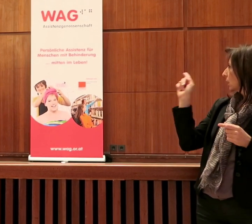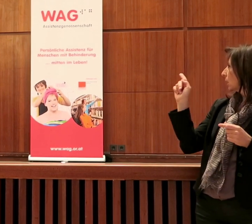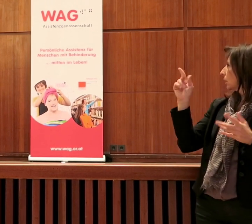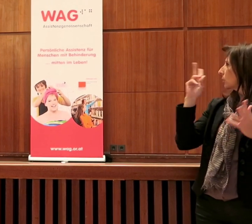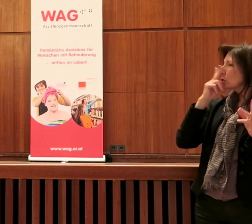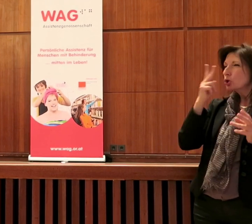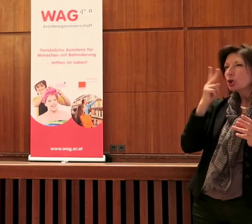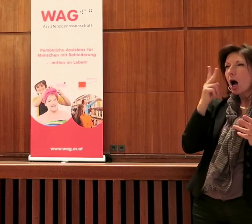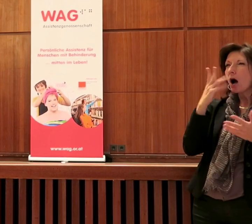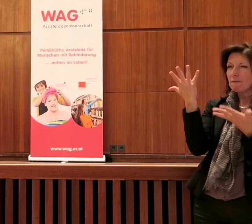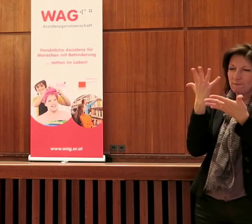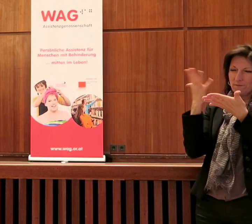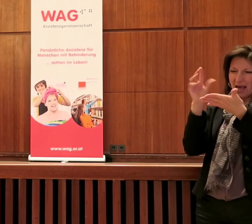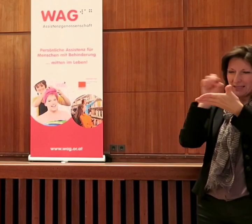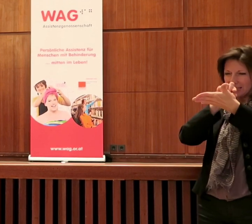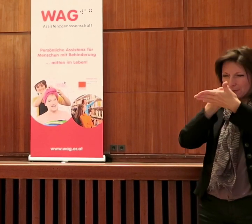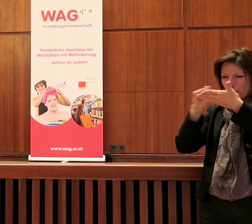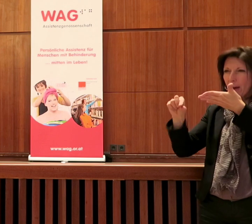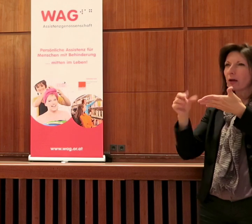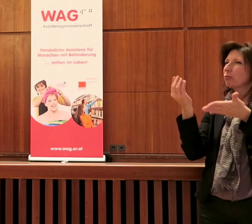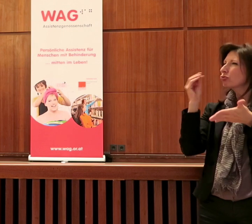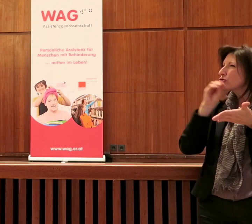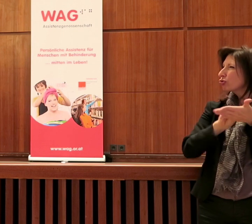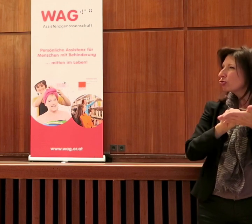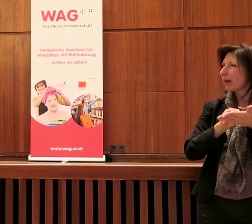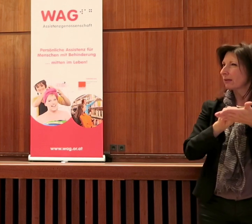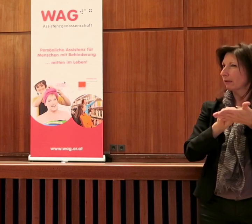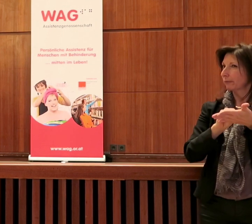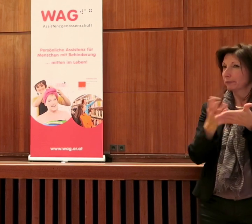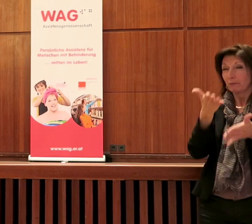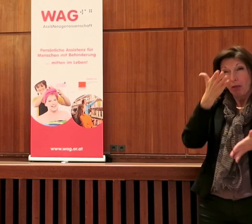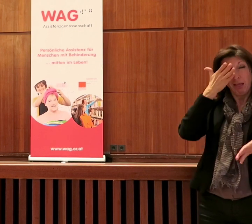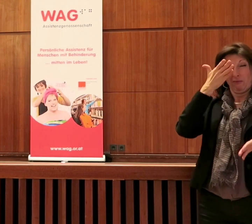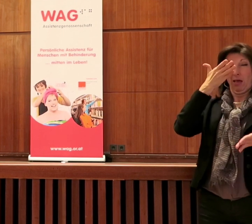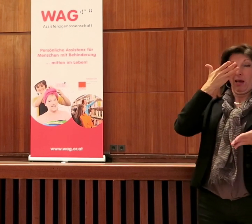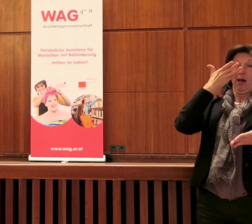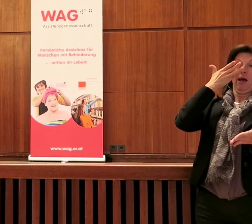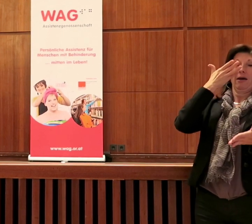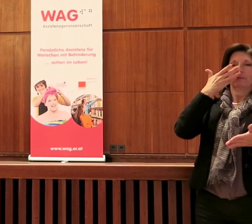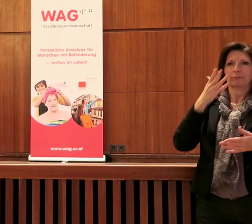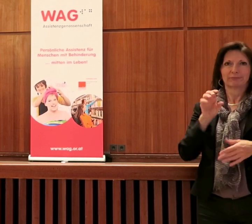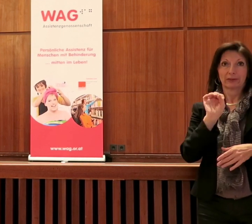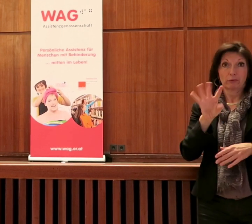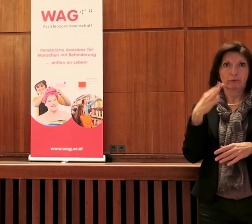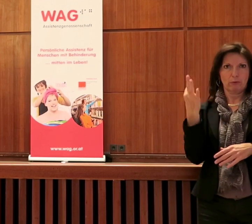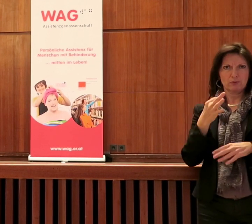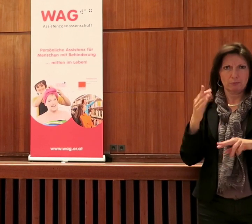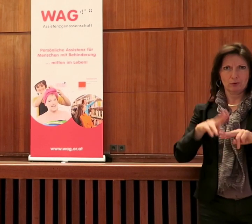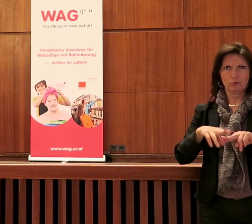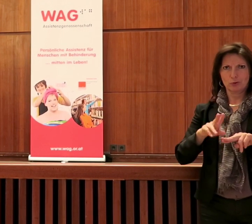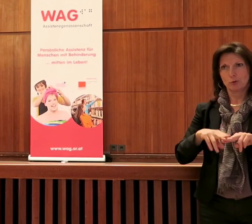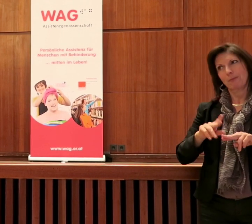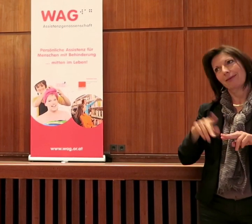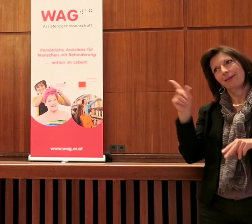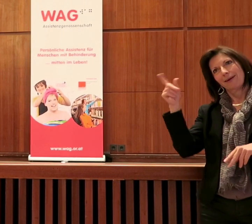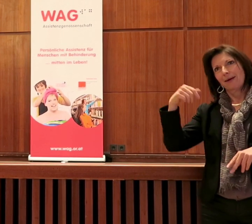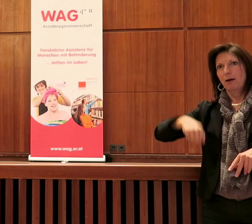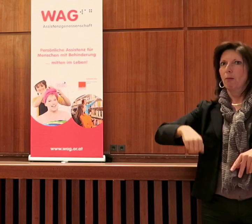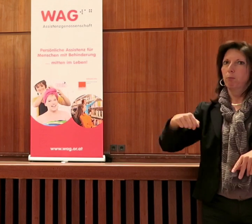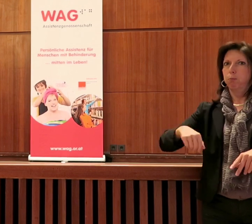Was steht da jetzt auf der Verpackung drauf. Nach einer Viertelstunde hat der ganze Billa gewusst: Ha, die Blinden sind Kondome checken.